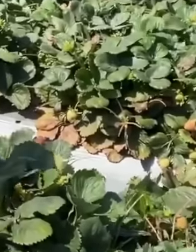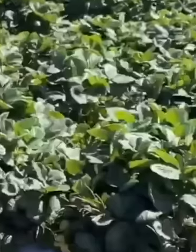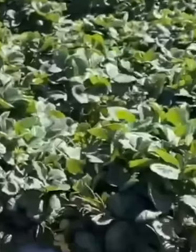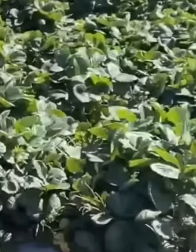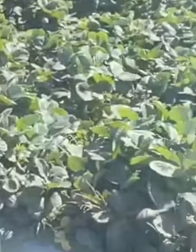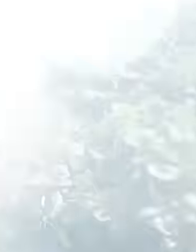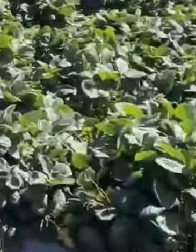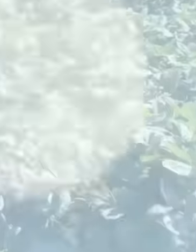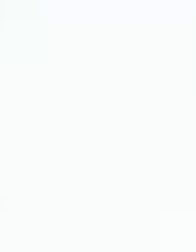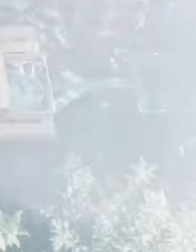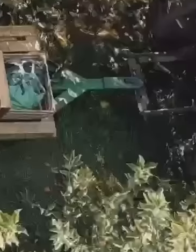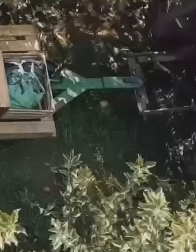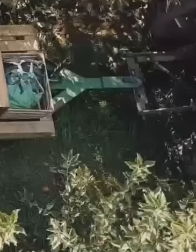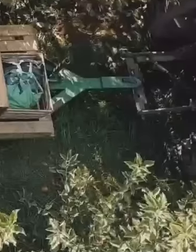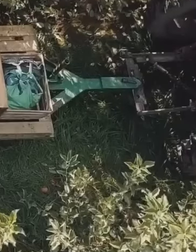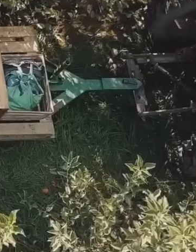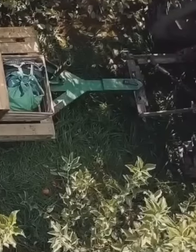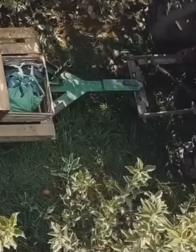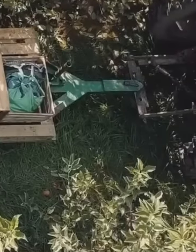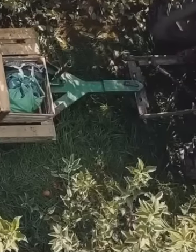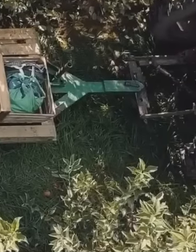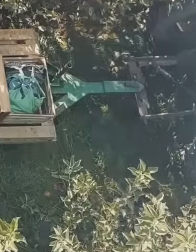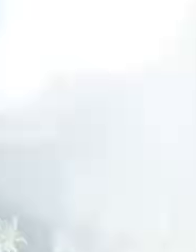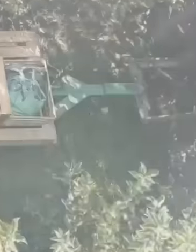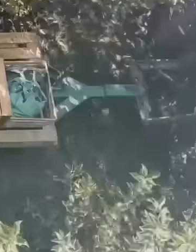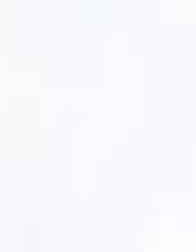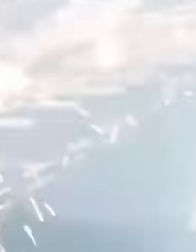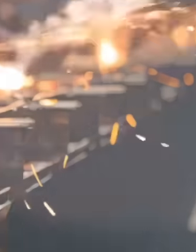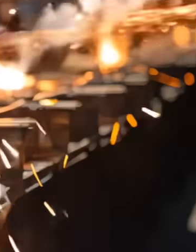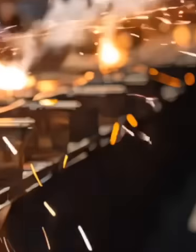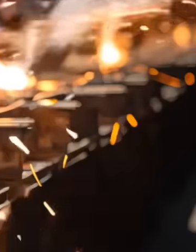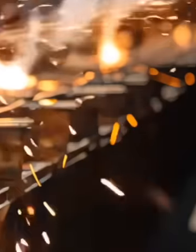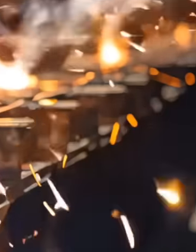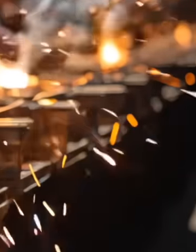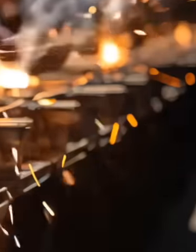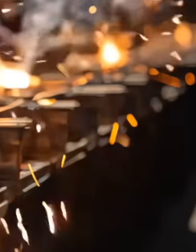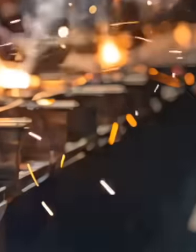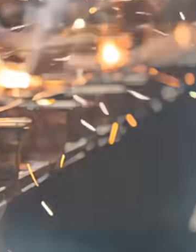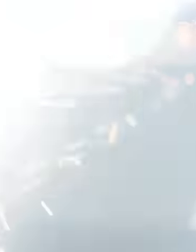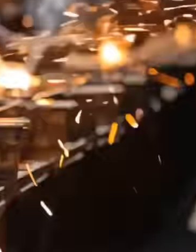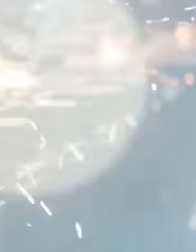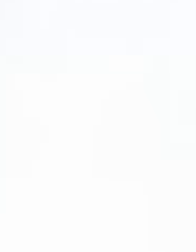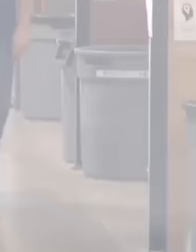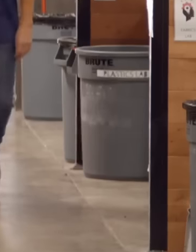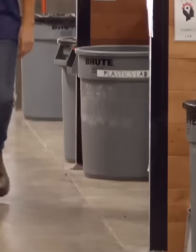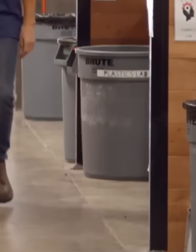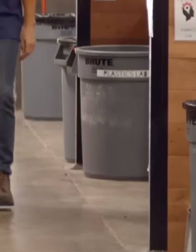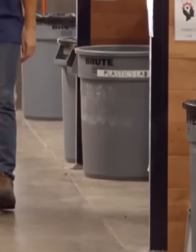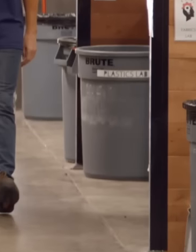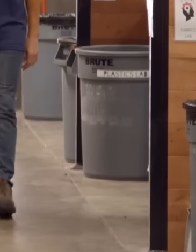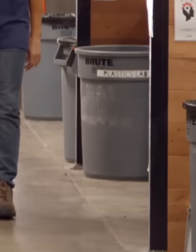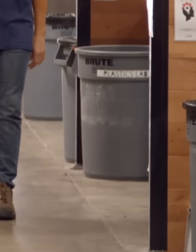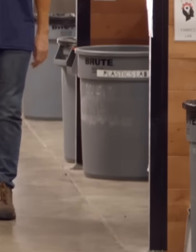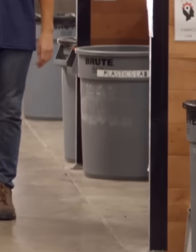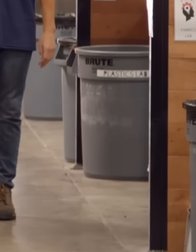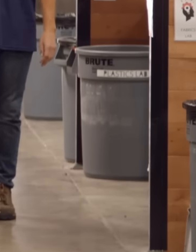puede trabajar en el frío en el calor en el campo en fábricas en todos los lugares que lo asignen